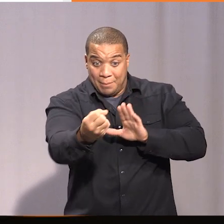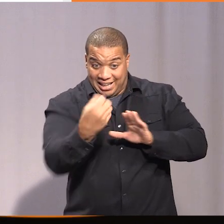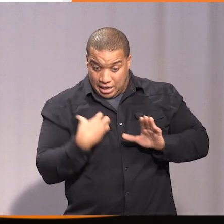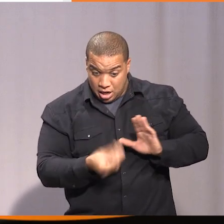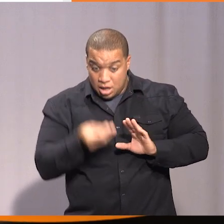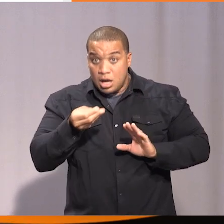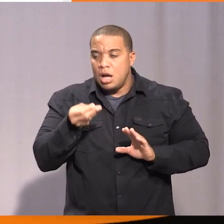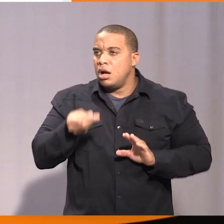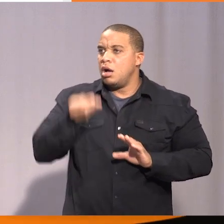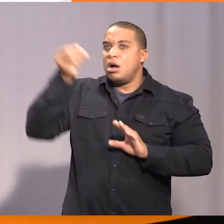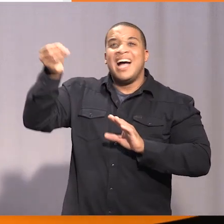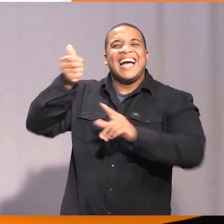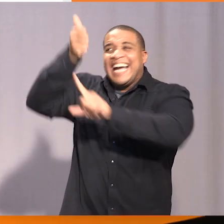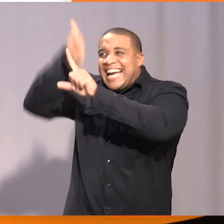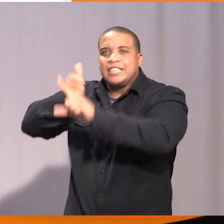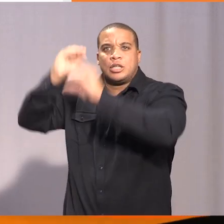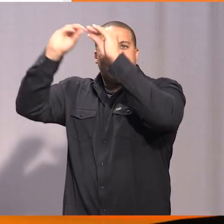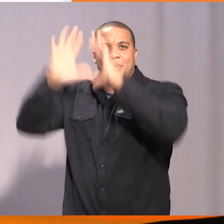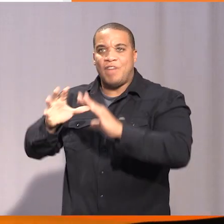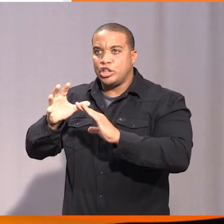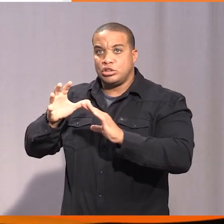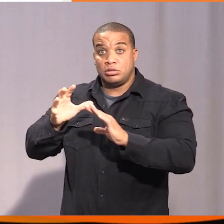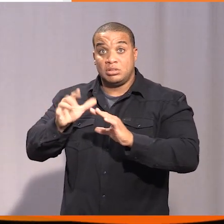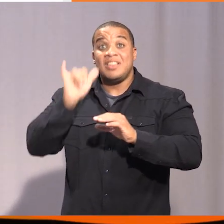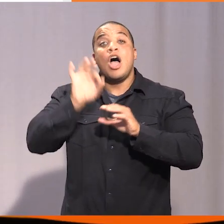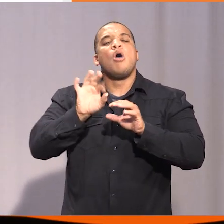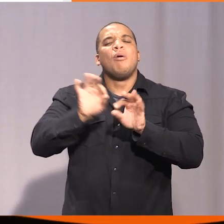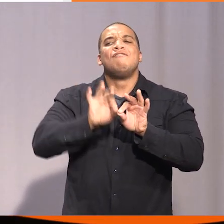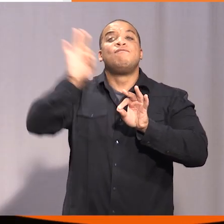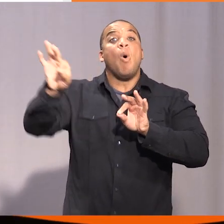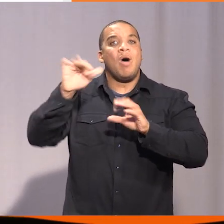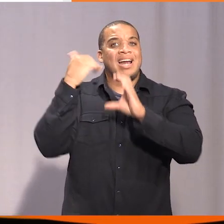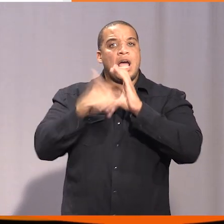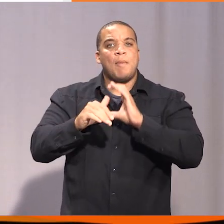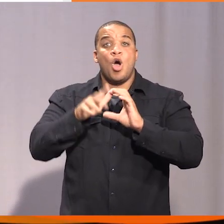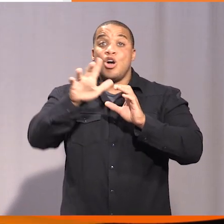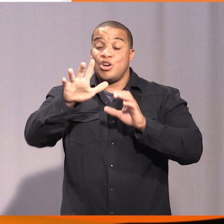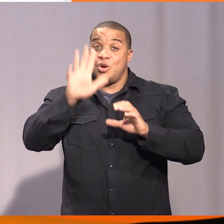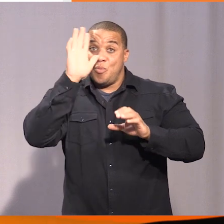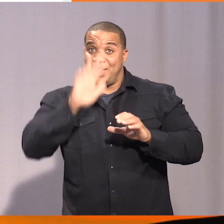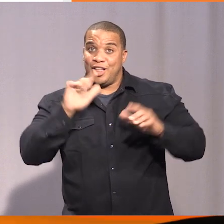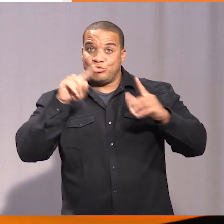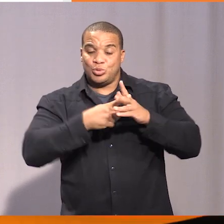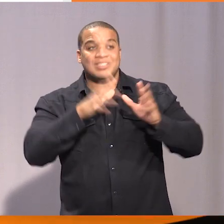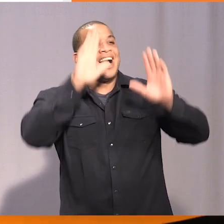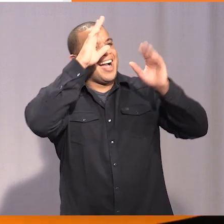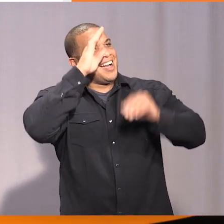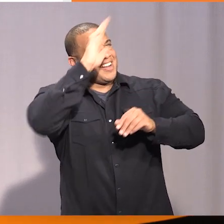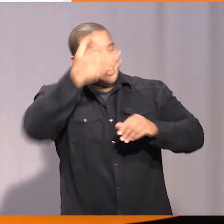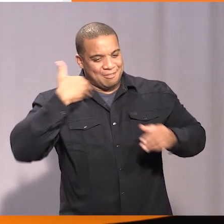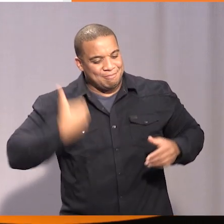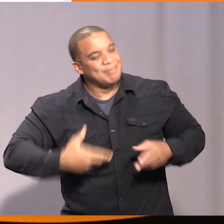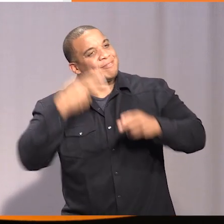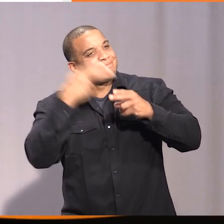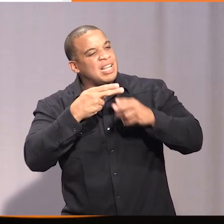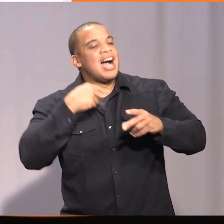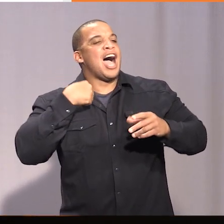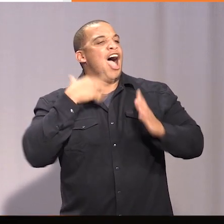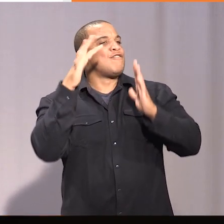En este correo reenviado, deberán presentarse al profesor, el título la clase en la que se inscribieron e indicar las